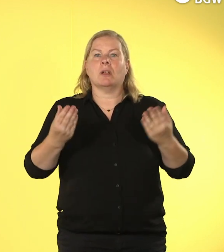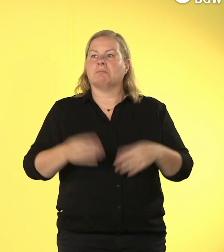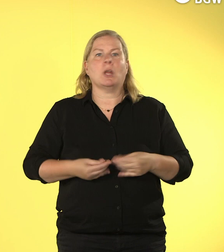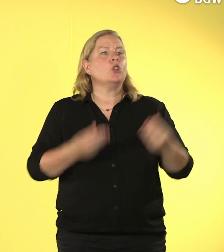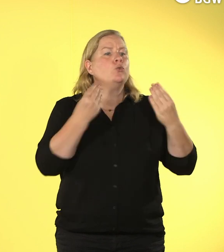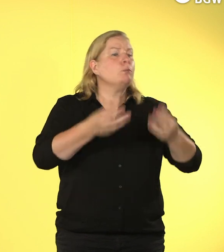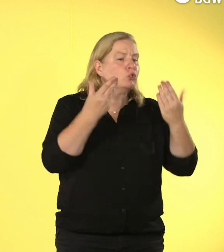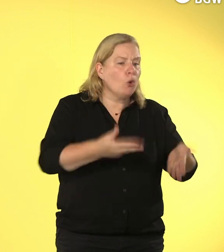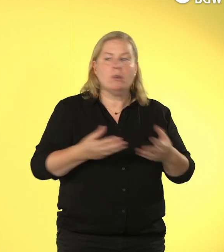Das funktioniert nicht.